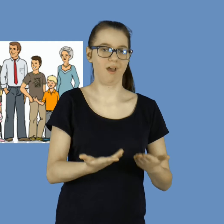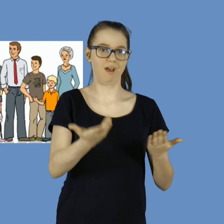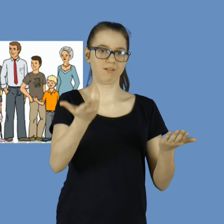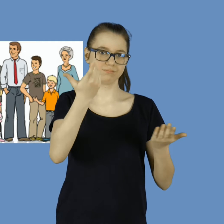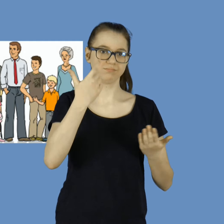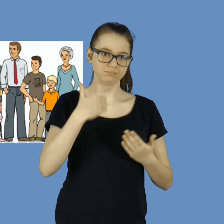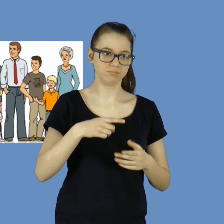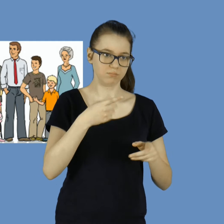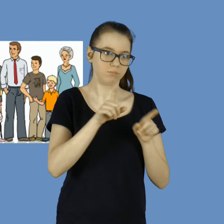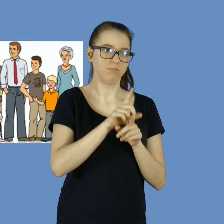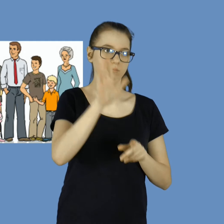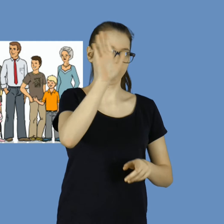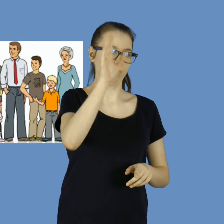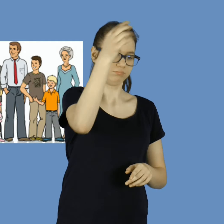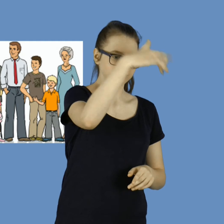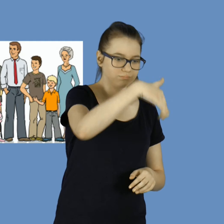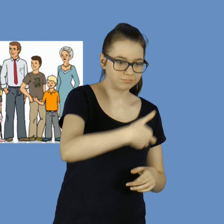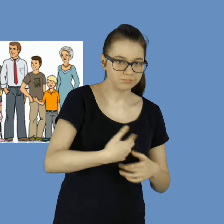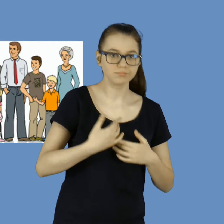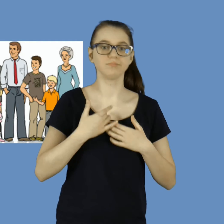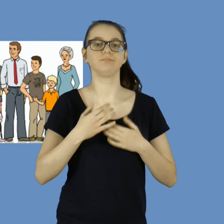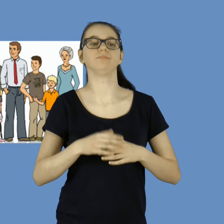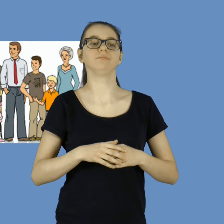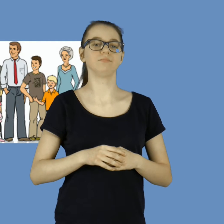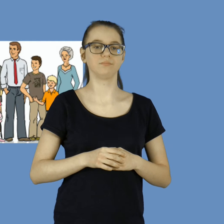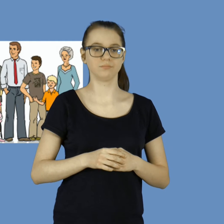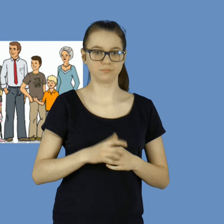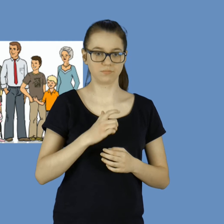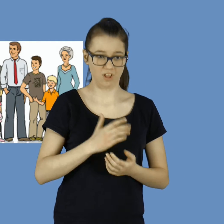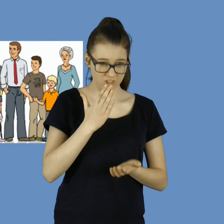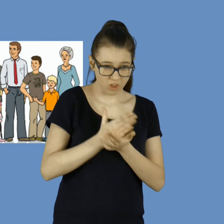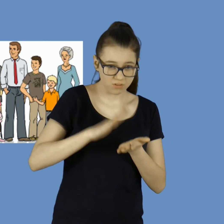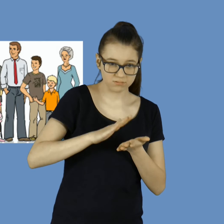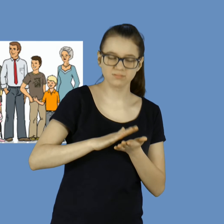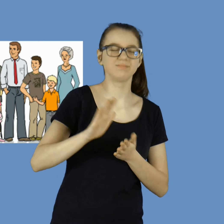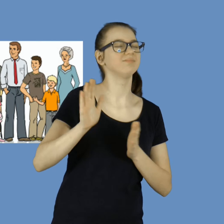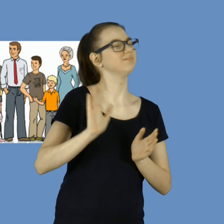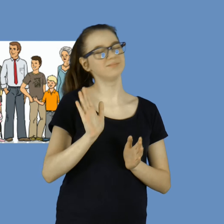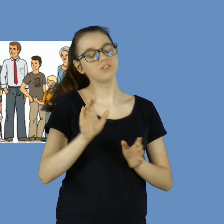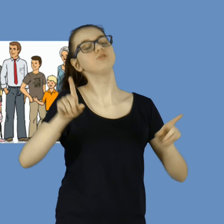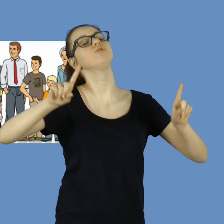Bóg mówi przez inne osoby. Inny przykład.